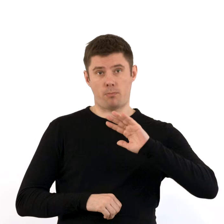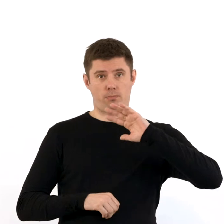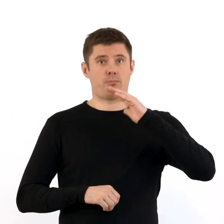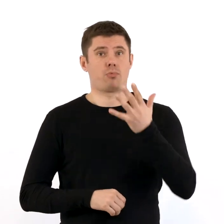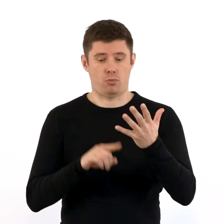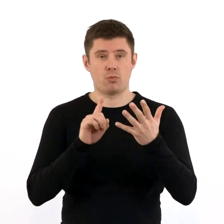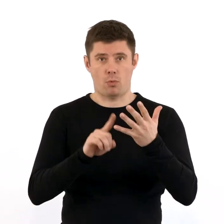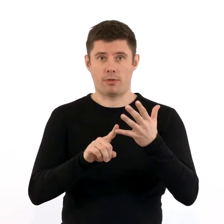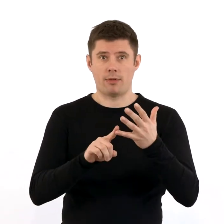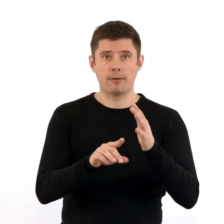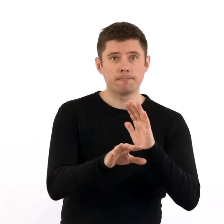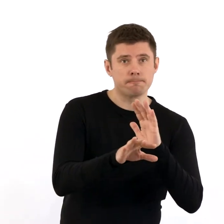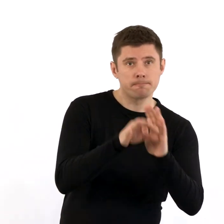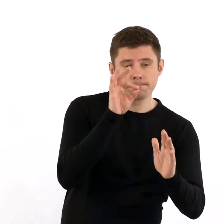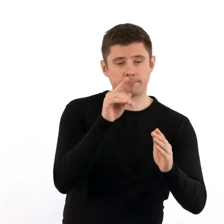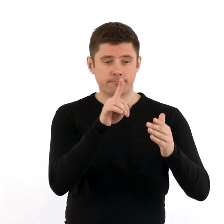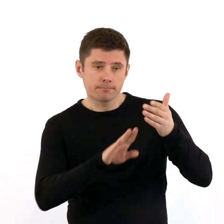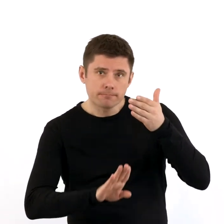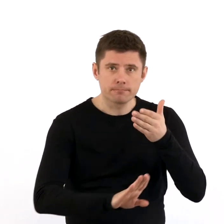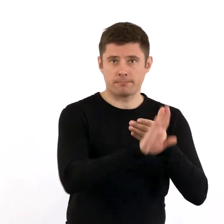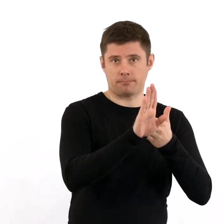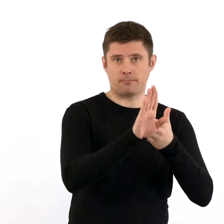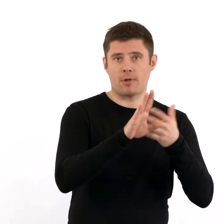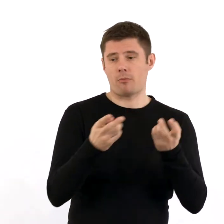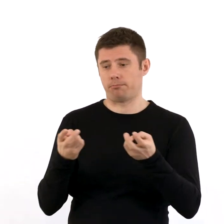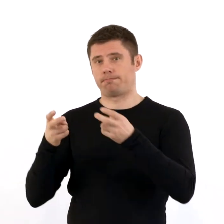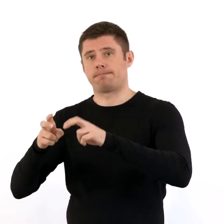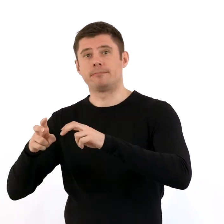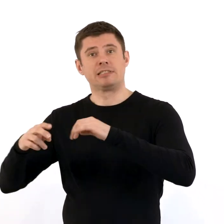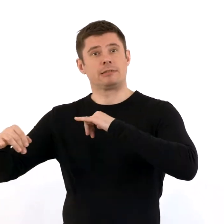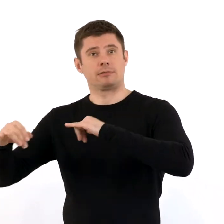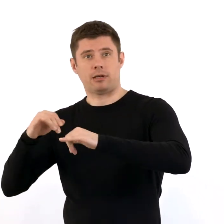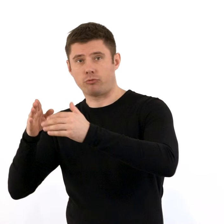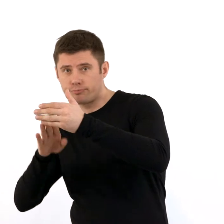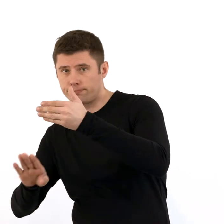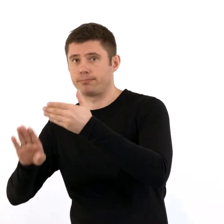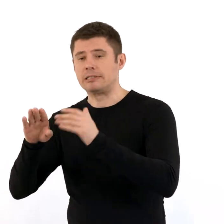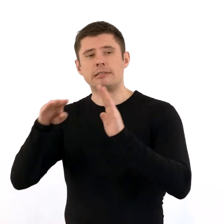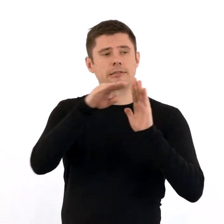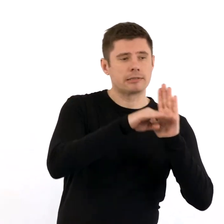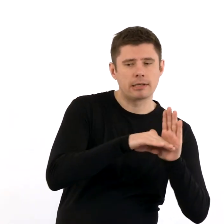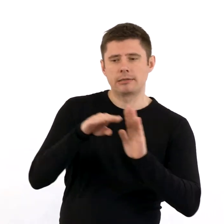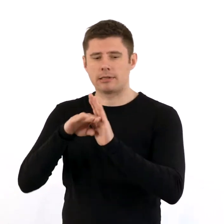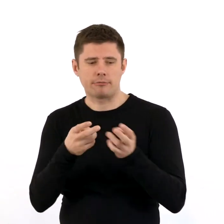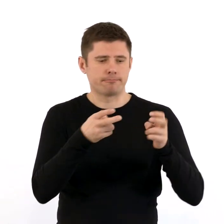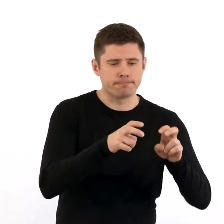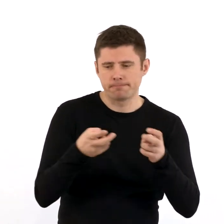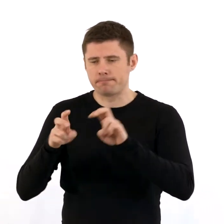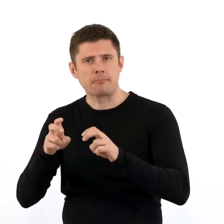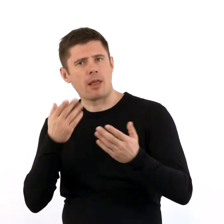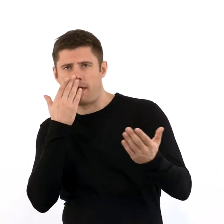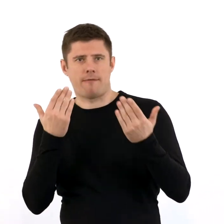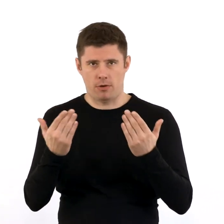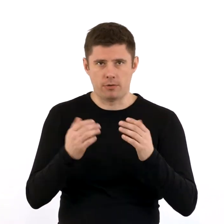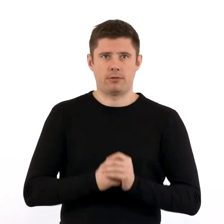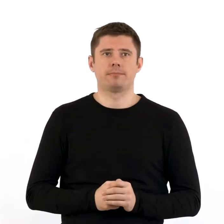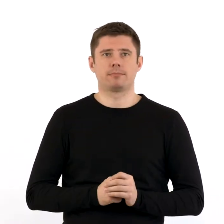5. zasady wyboru przedstawiciela lub zarządu;